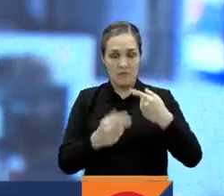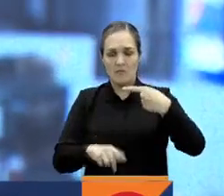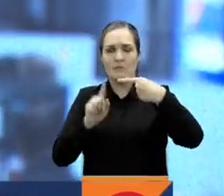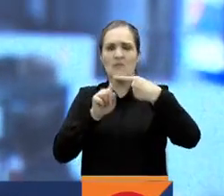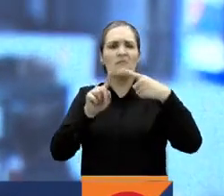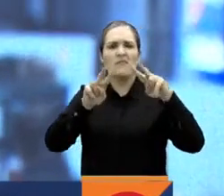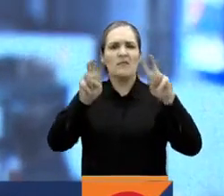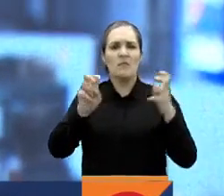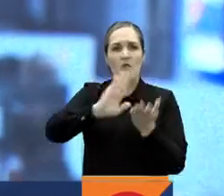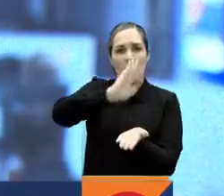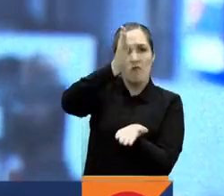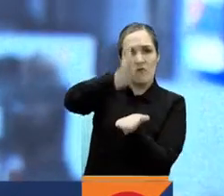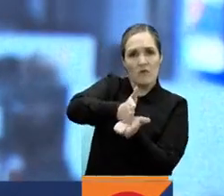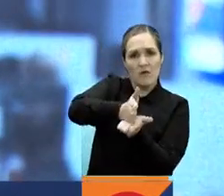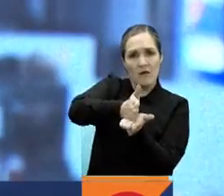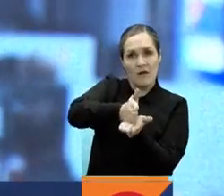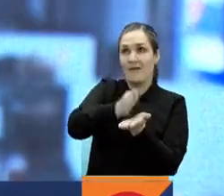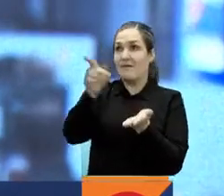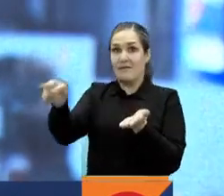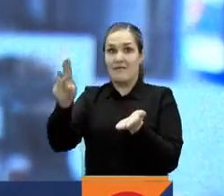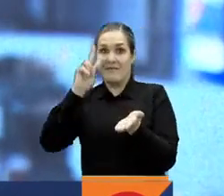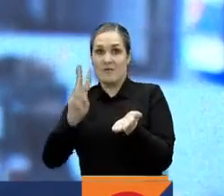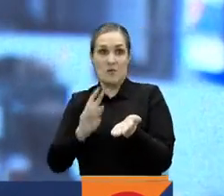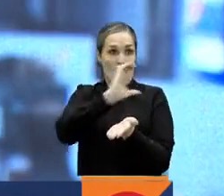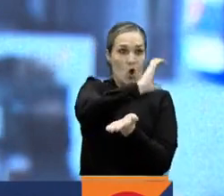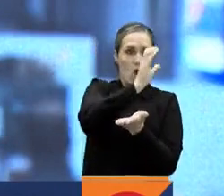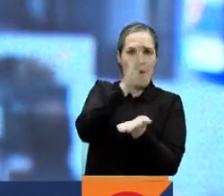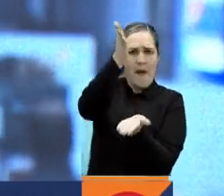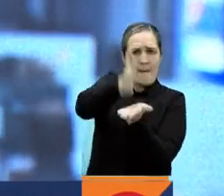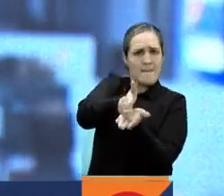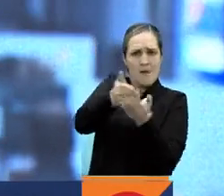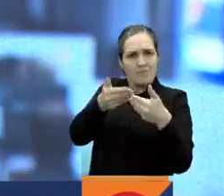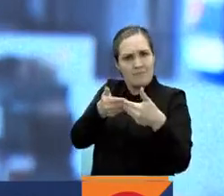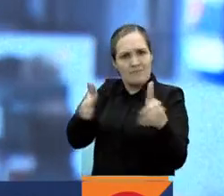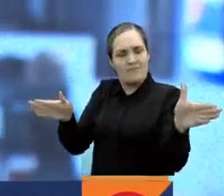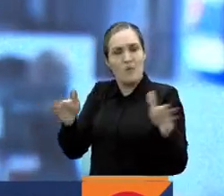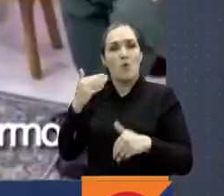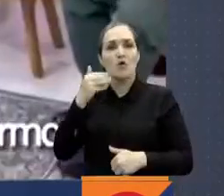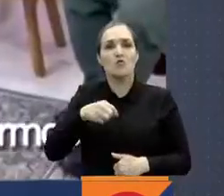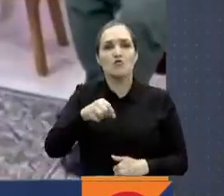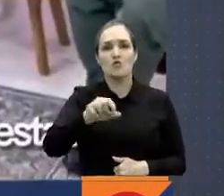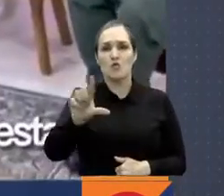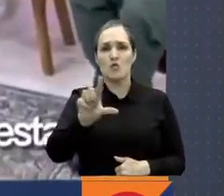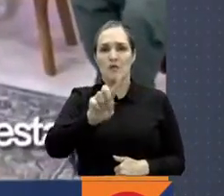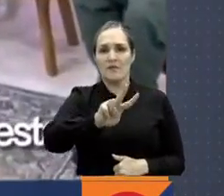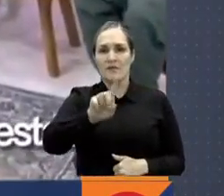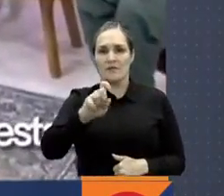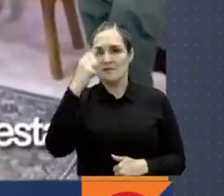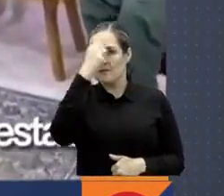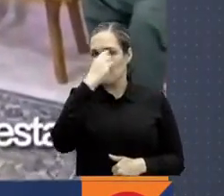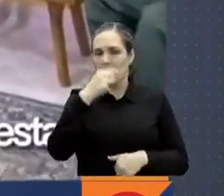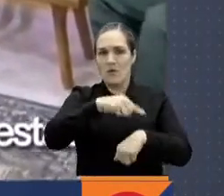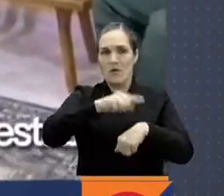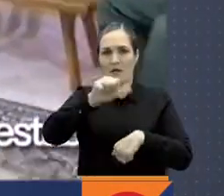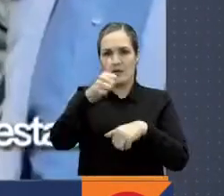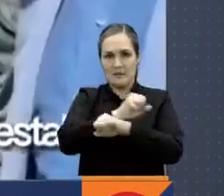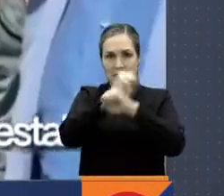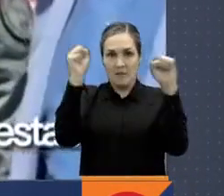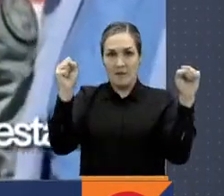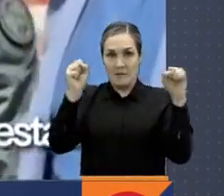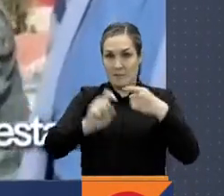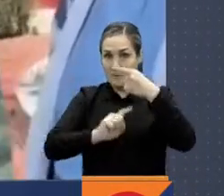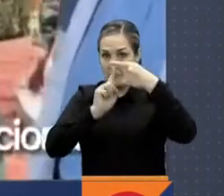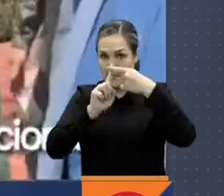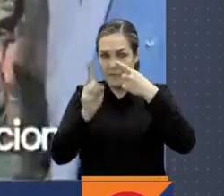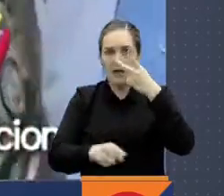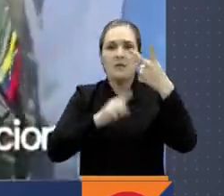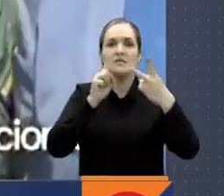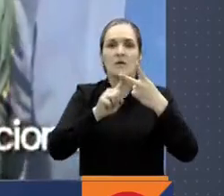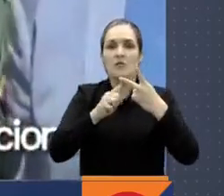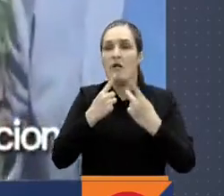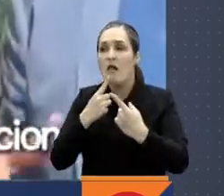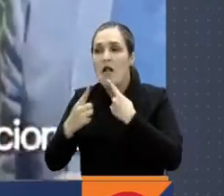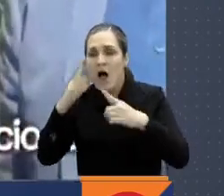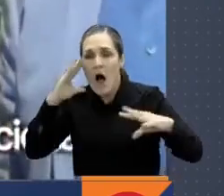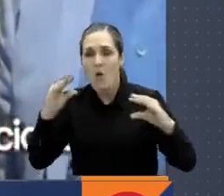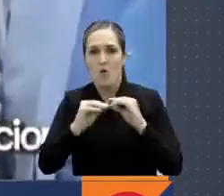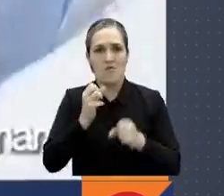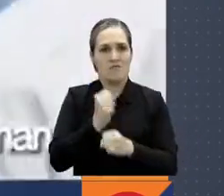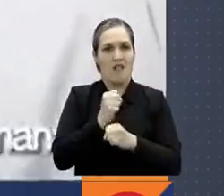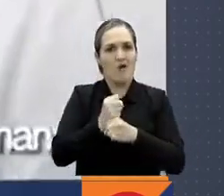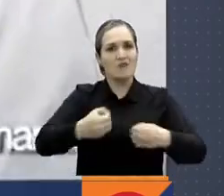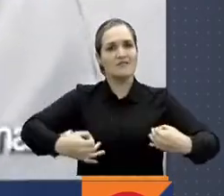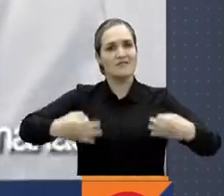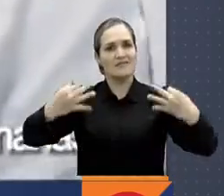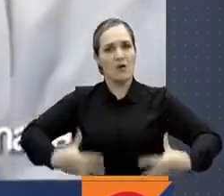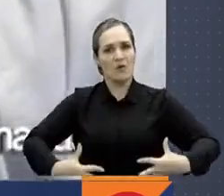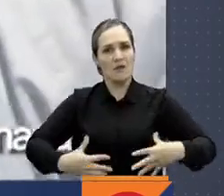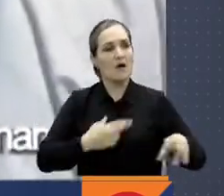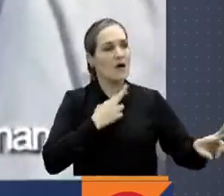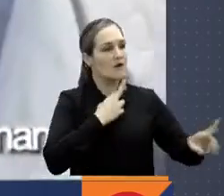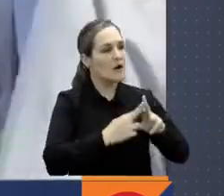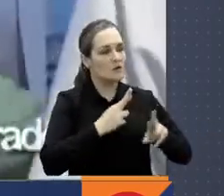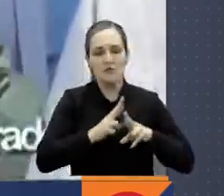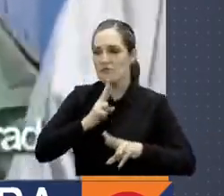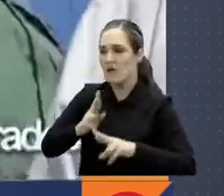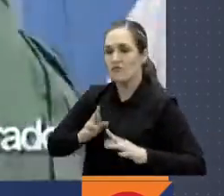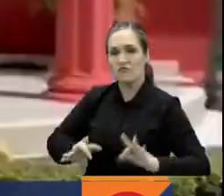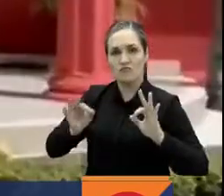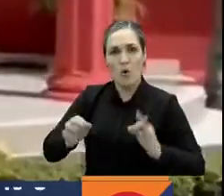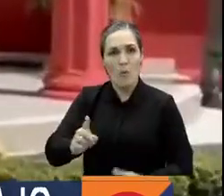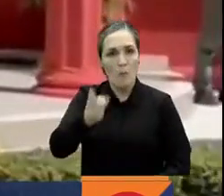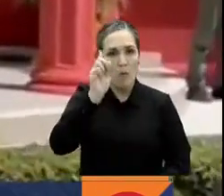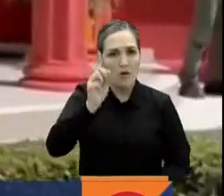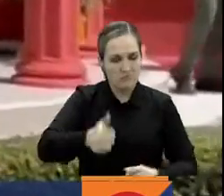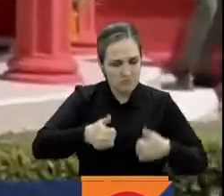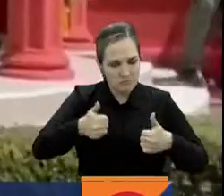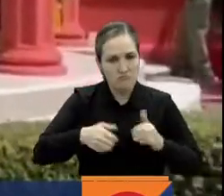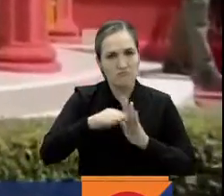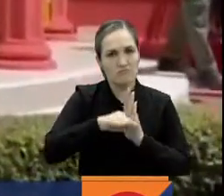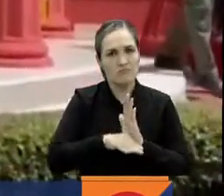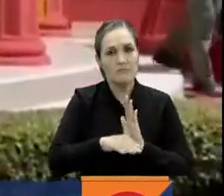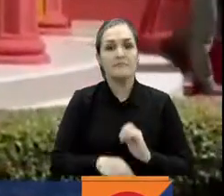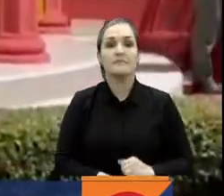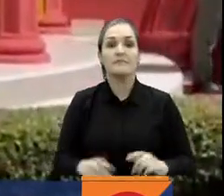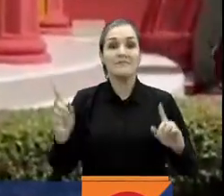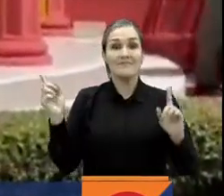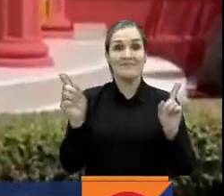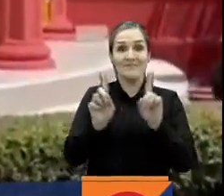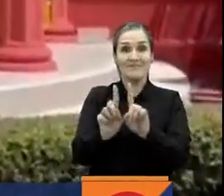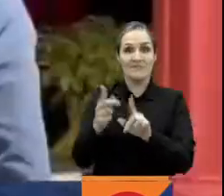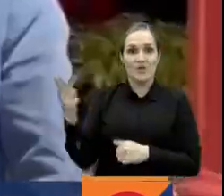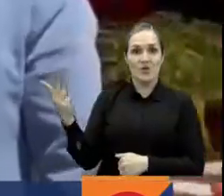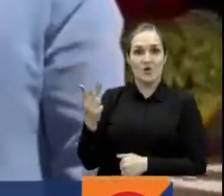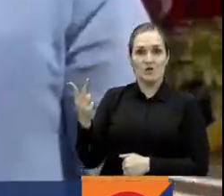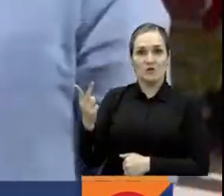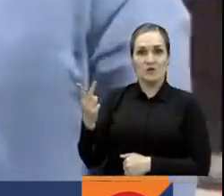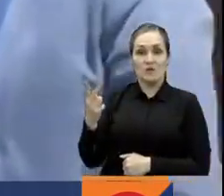DOS FUERON LOS PUNTOS EL